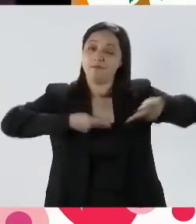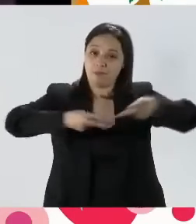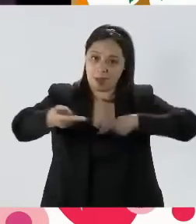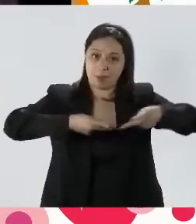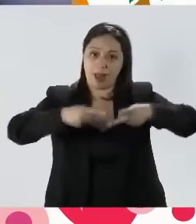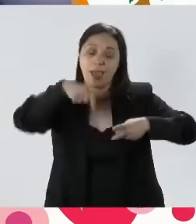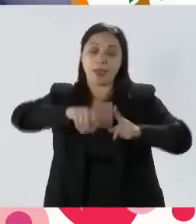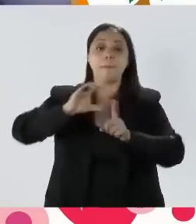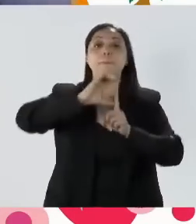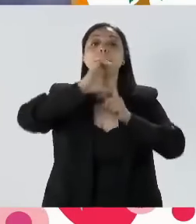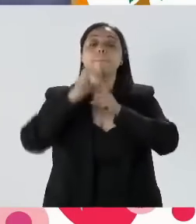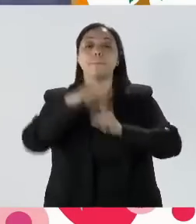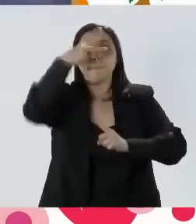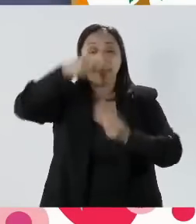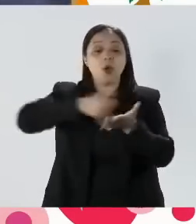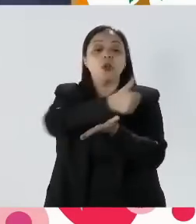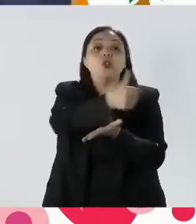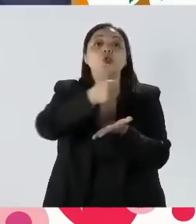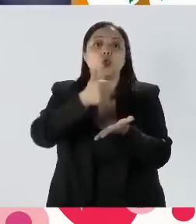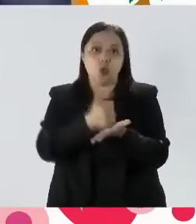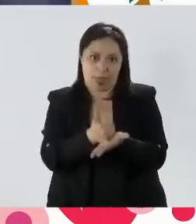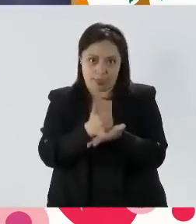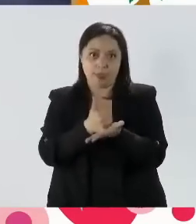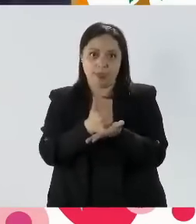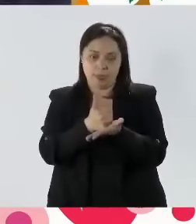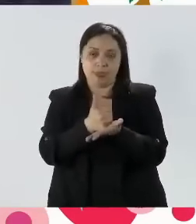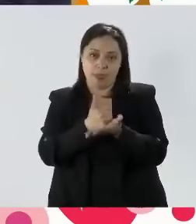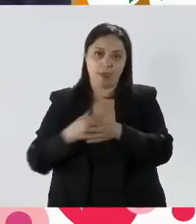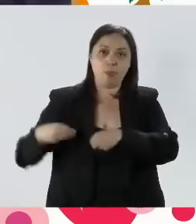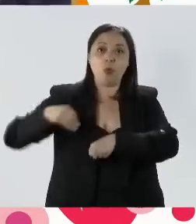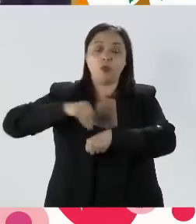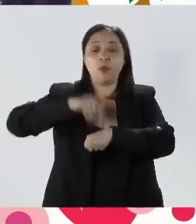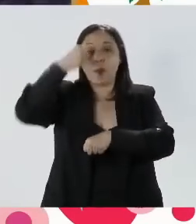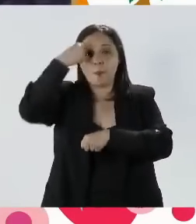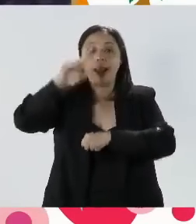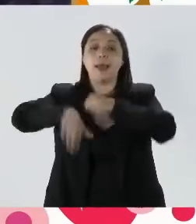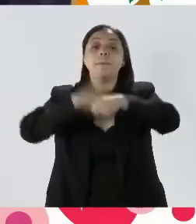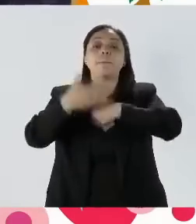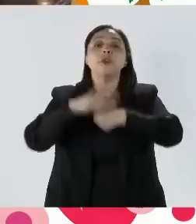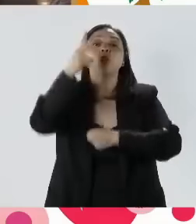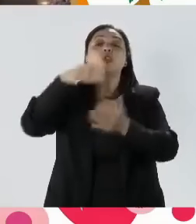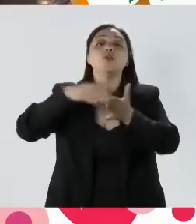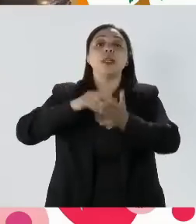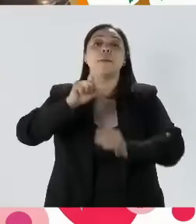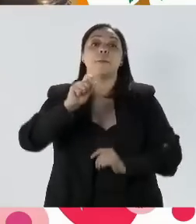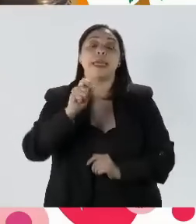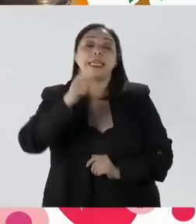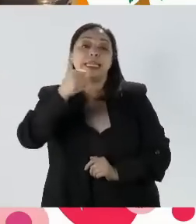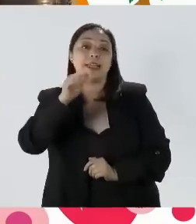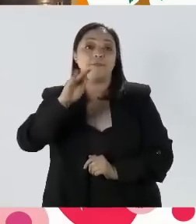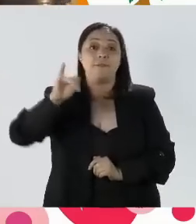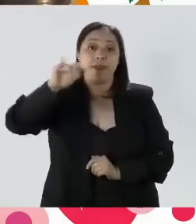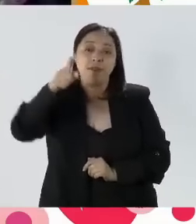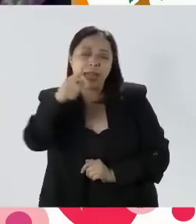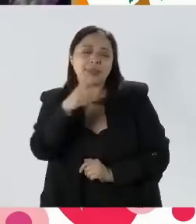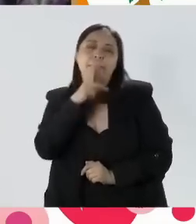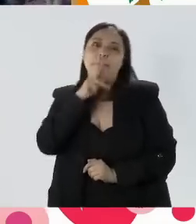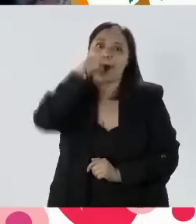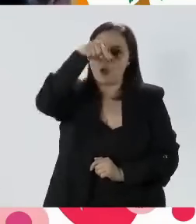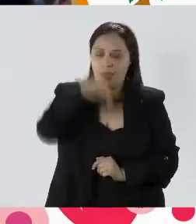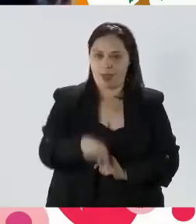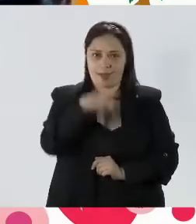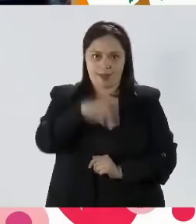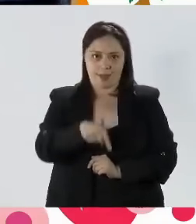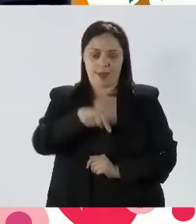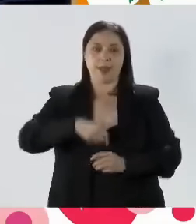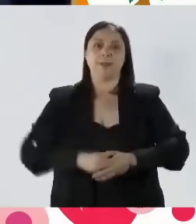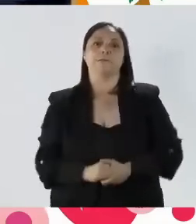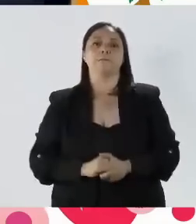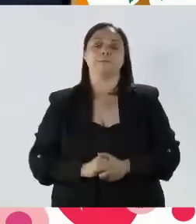México para que el Mundial de la FIFA en 20266 sea el mejor el mundial Será un extraordinaria